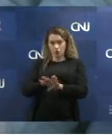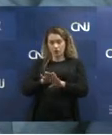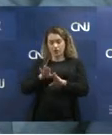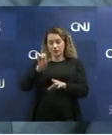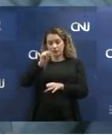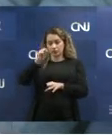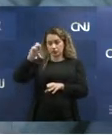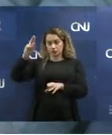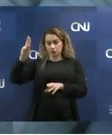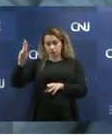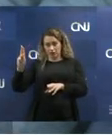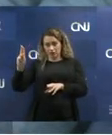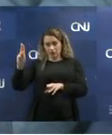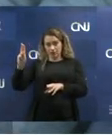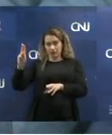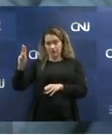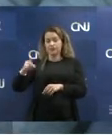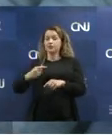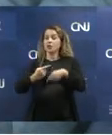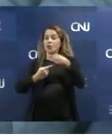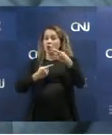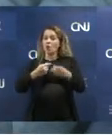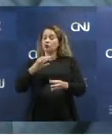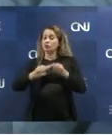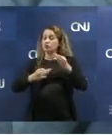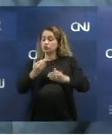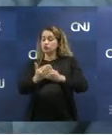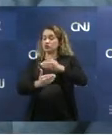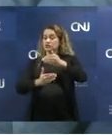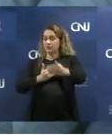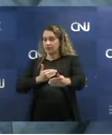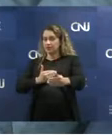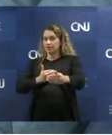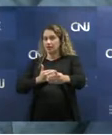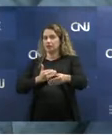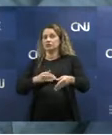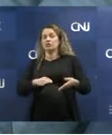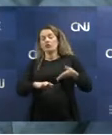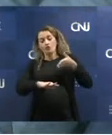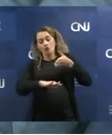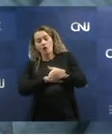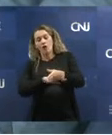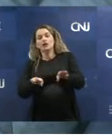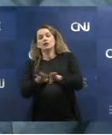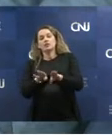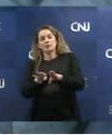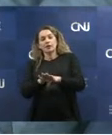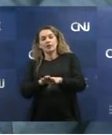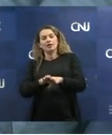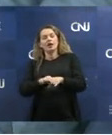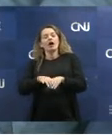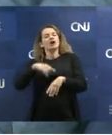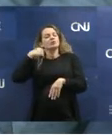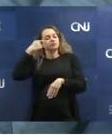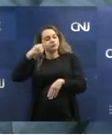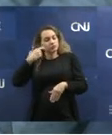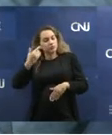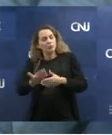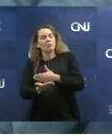Outros juízes passaram por lá advogados, defensores públicos, Ministério Público,